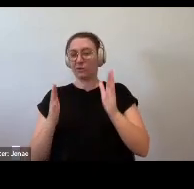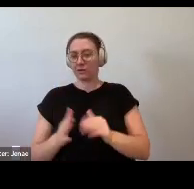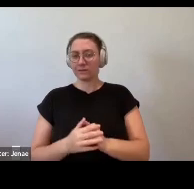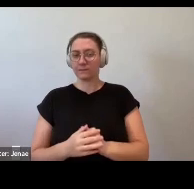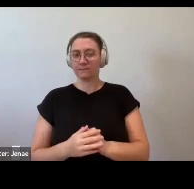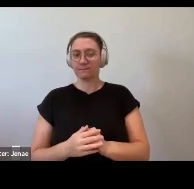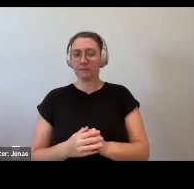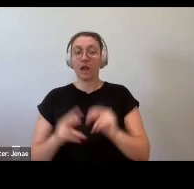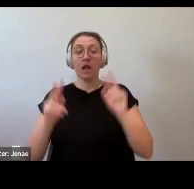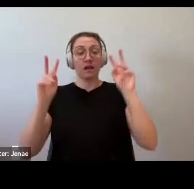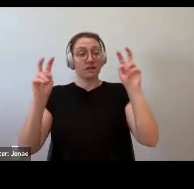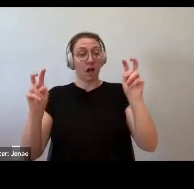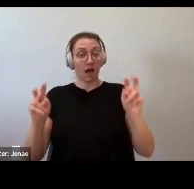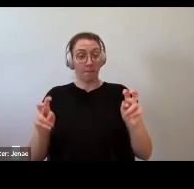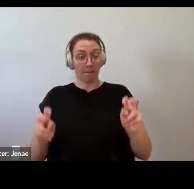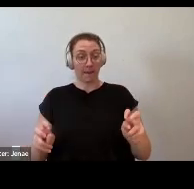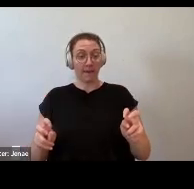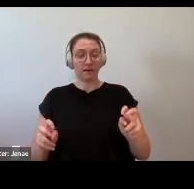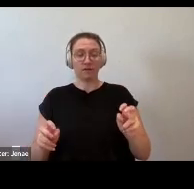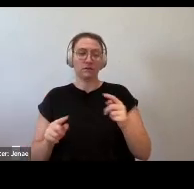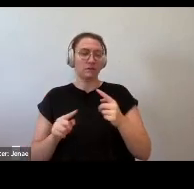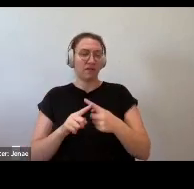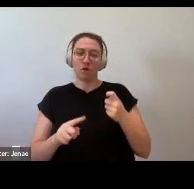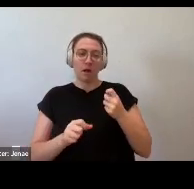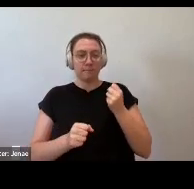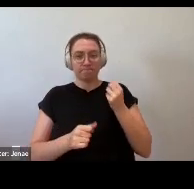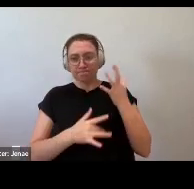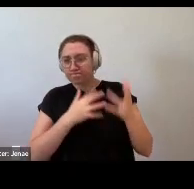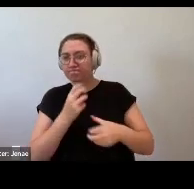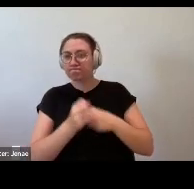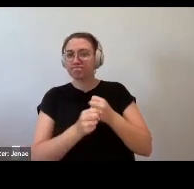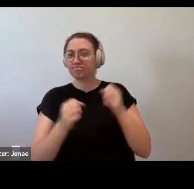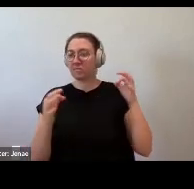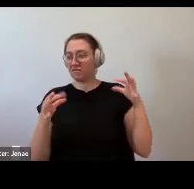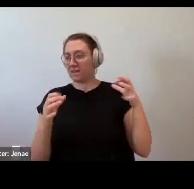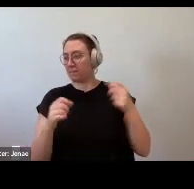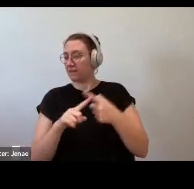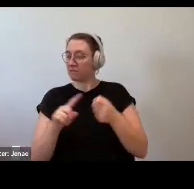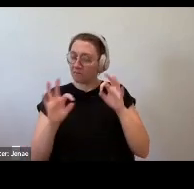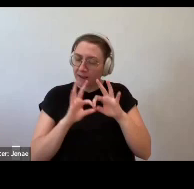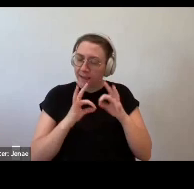temas se basan en años de aportaciones directas de familias y educadores en